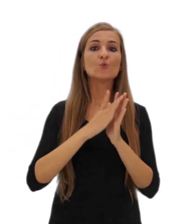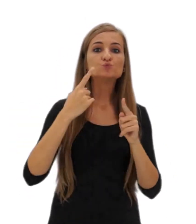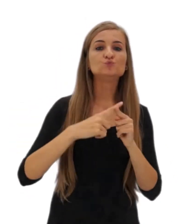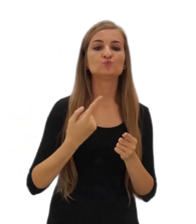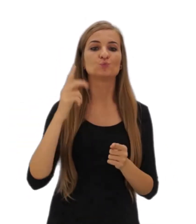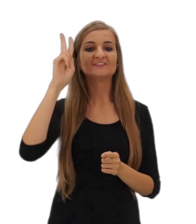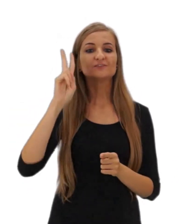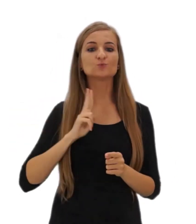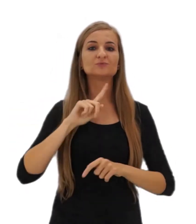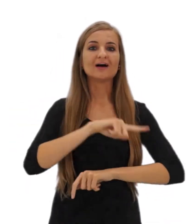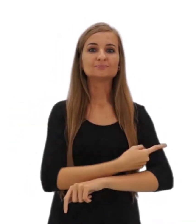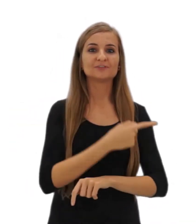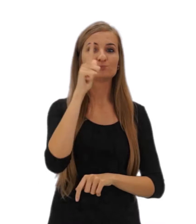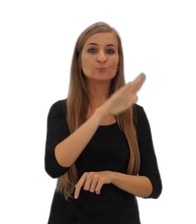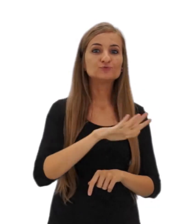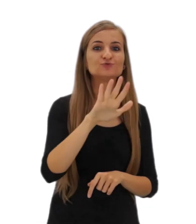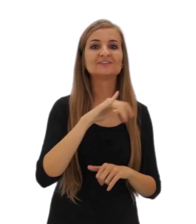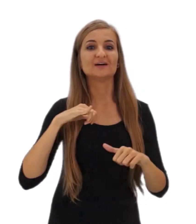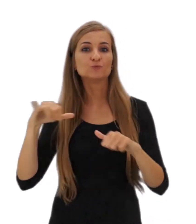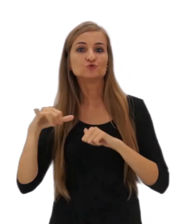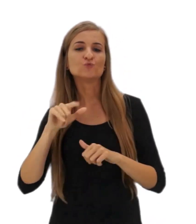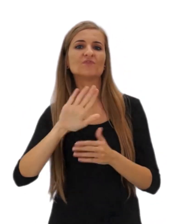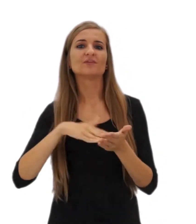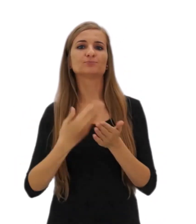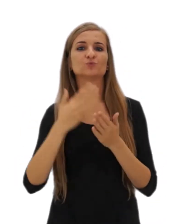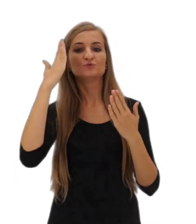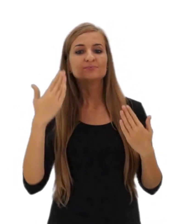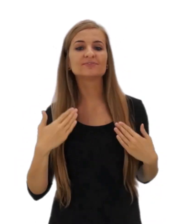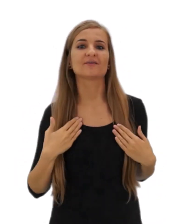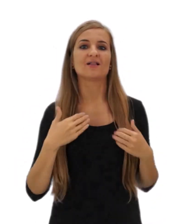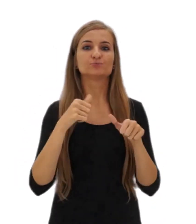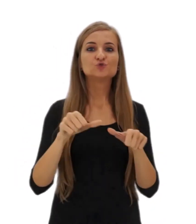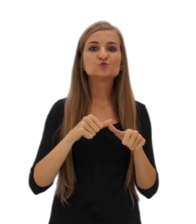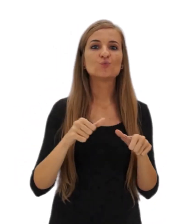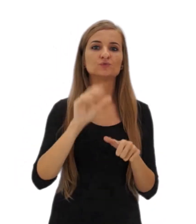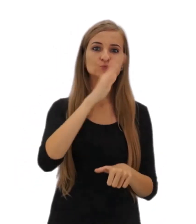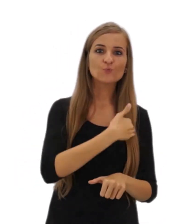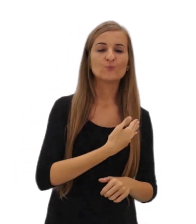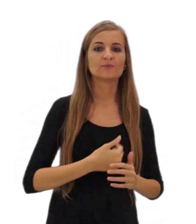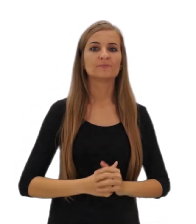Również kościoły, instytucje administracji publicznej lub samorządowe, np.: szpitale, przedszkola, szkoły.